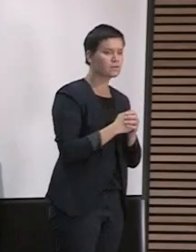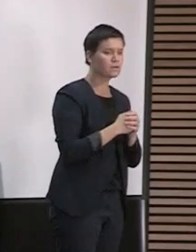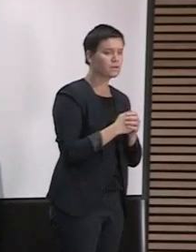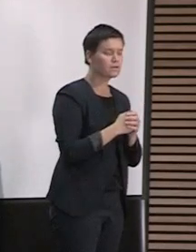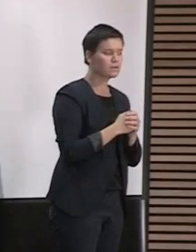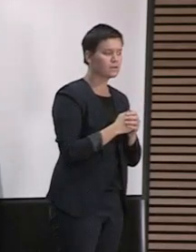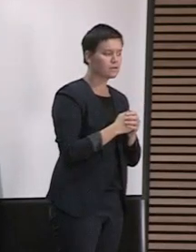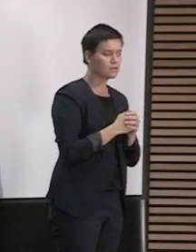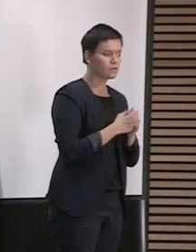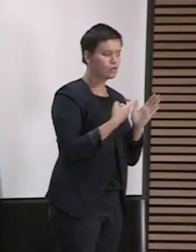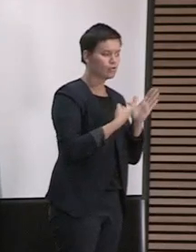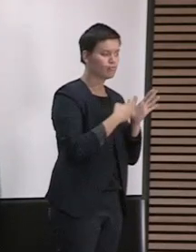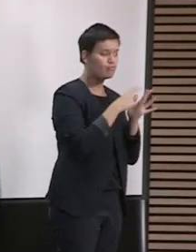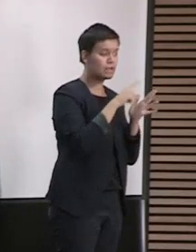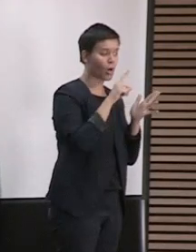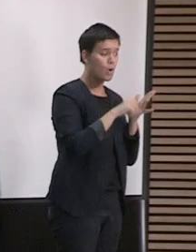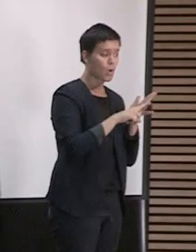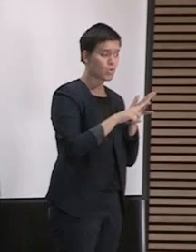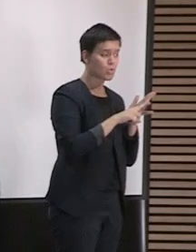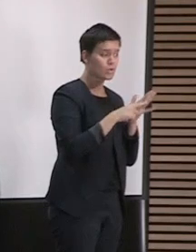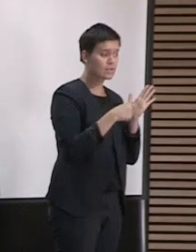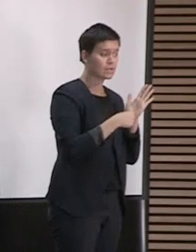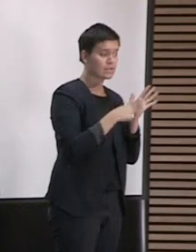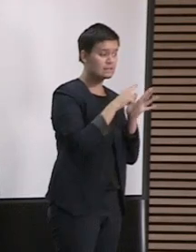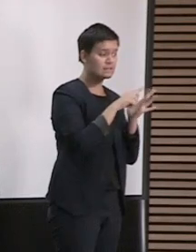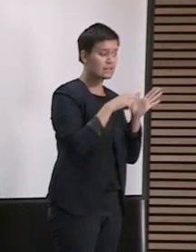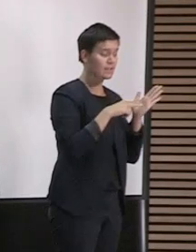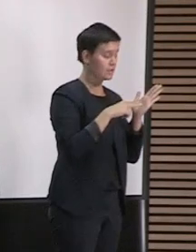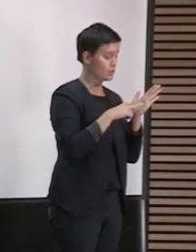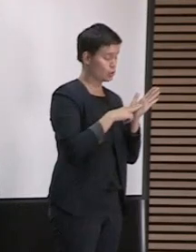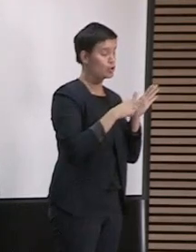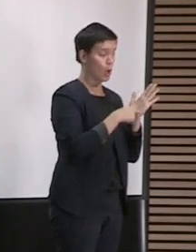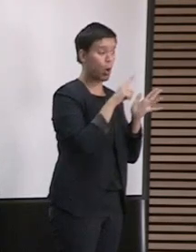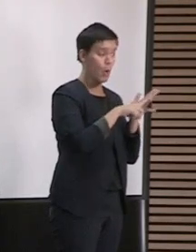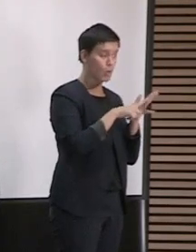Ka taea e au te korero atu ki o wheako mai i nga tau e toru kua